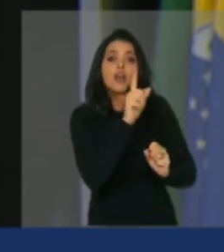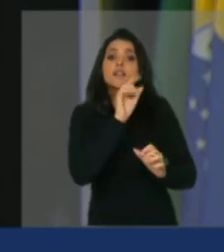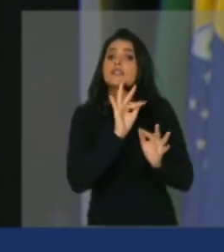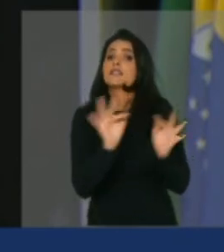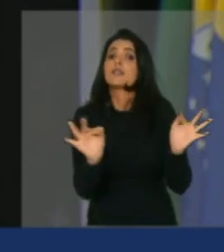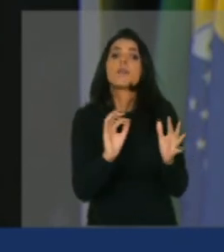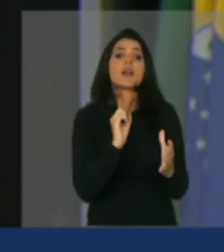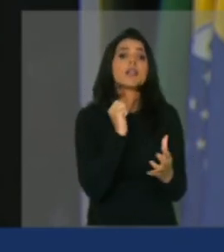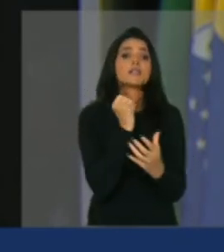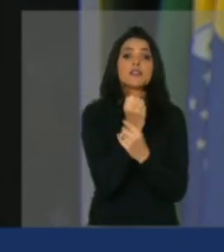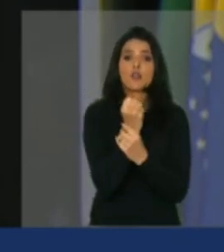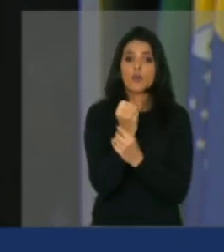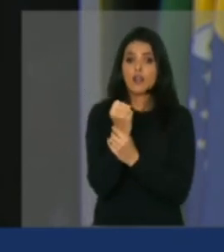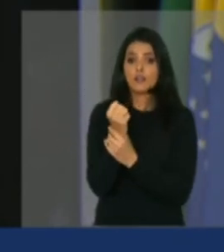DESEJO DAS URNAS, CHEGUEM ATÉ O DESTINO FINAL, E QUE DURANTE